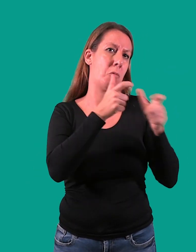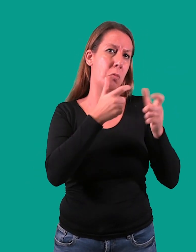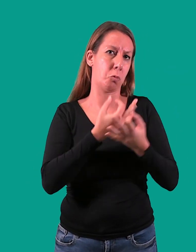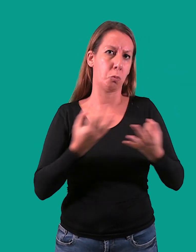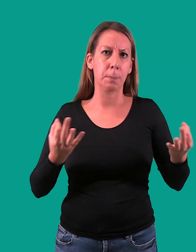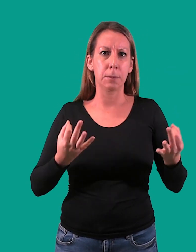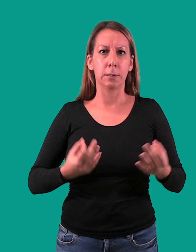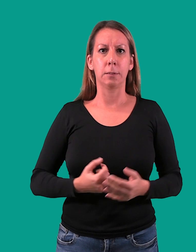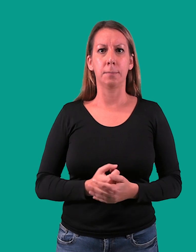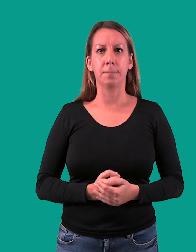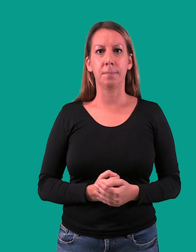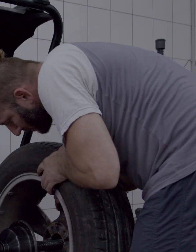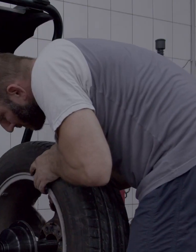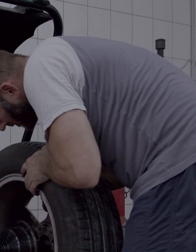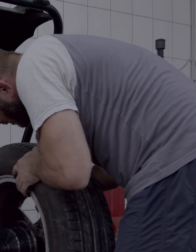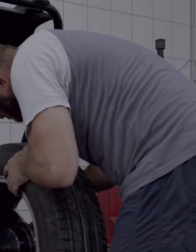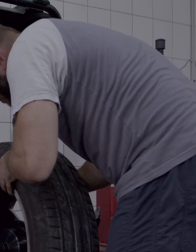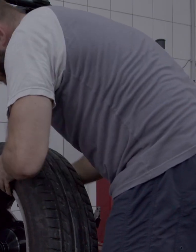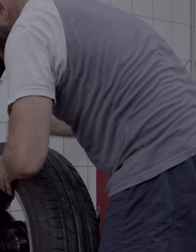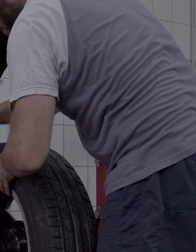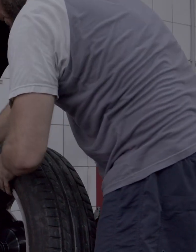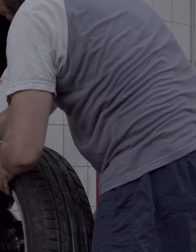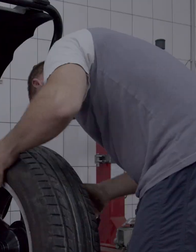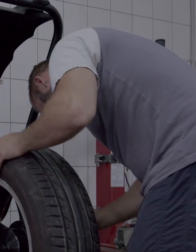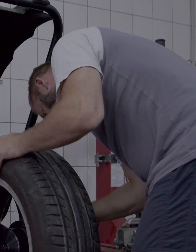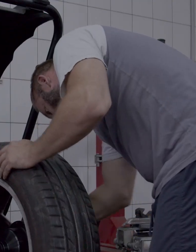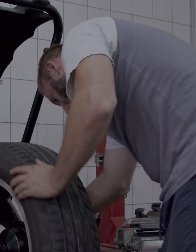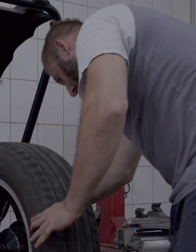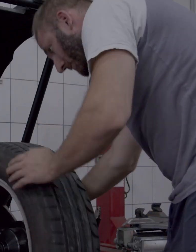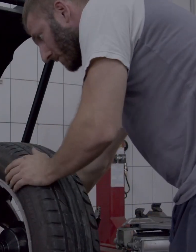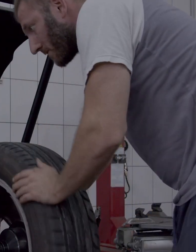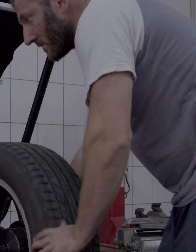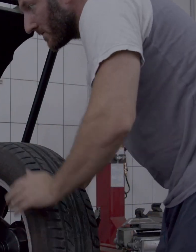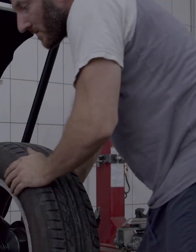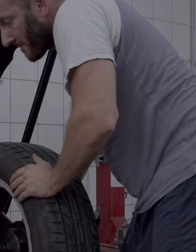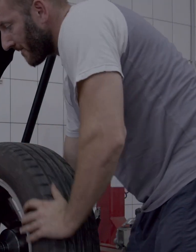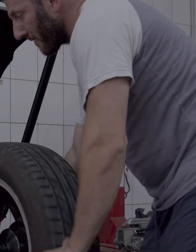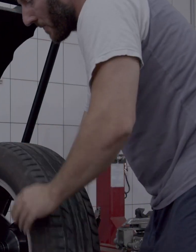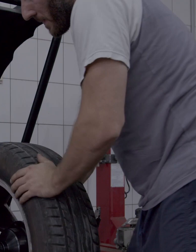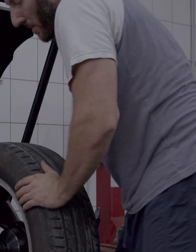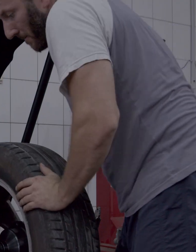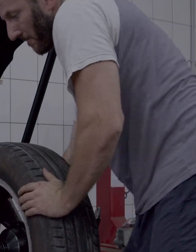Dopo aver terminato il lavoro, che di solito è intorno alle sette, Patrik si assicura di spegnere gli elettrodomestici, di chiudere le imposte, di cambiarsi i vestiti, di lavarsi le mani...